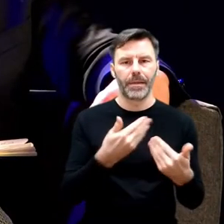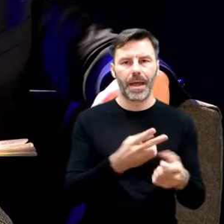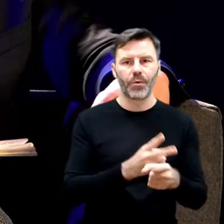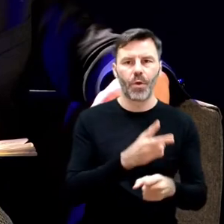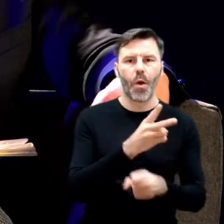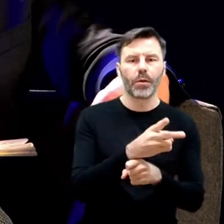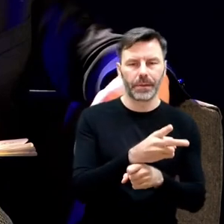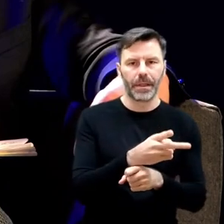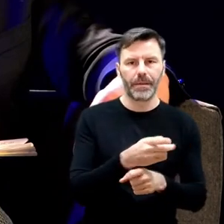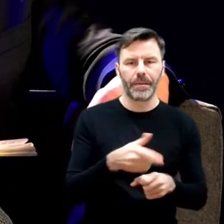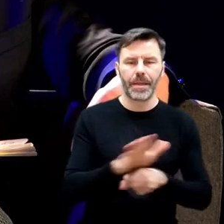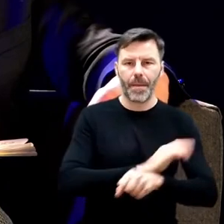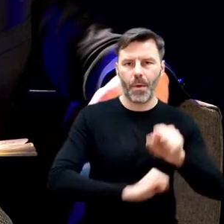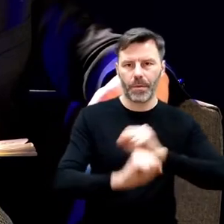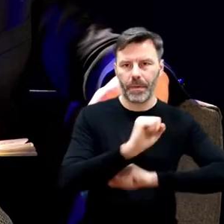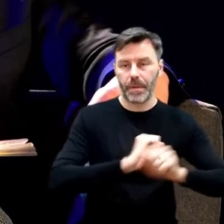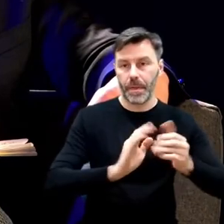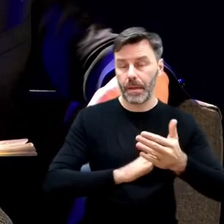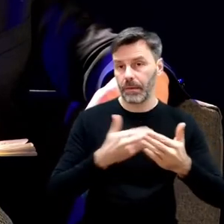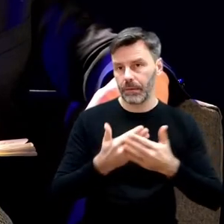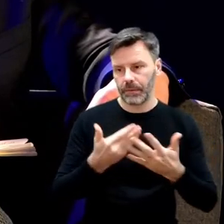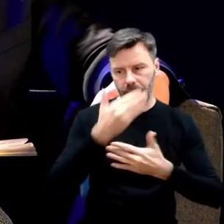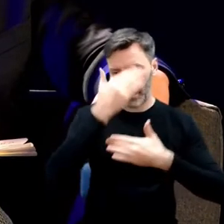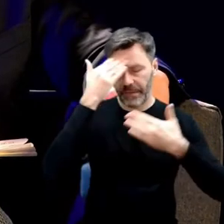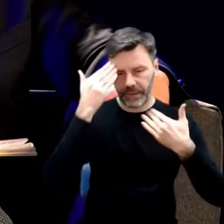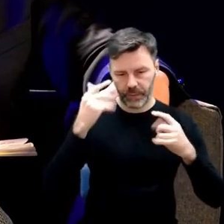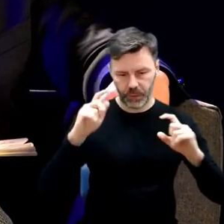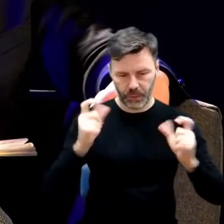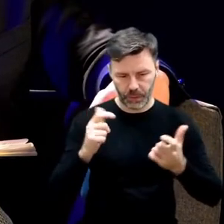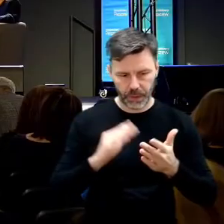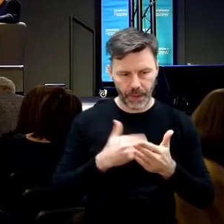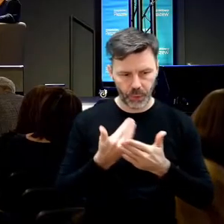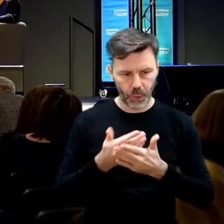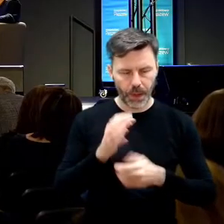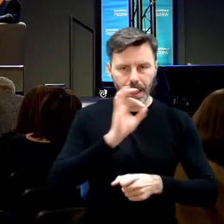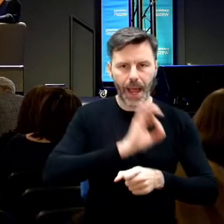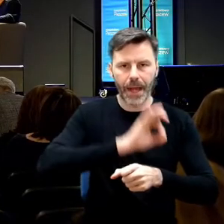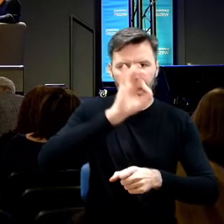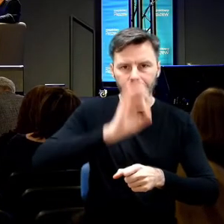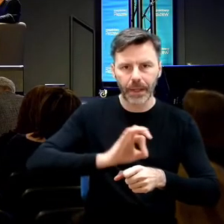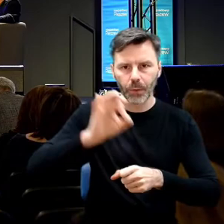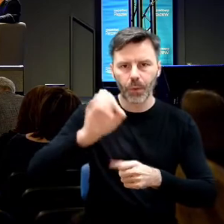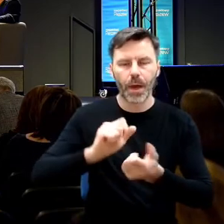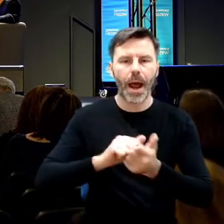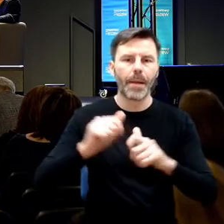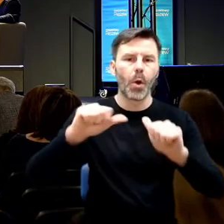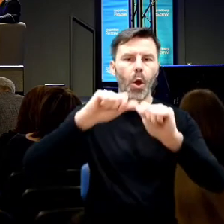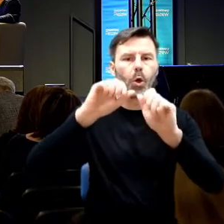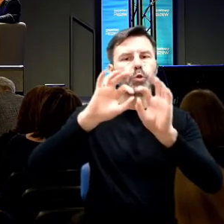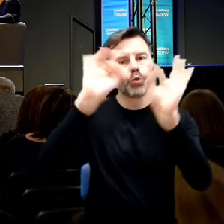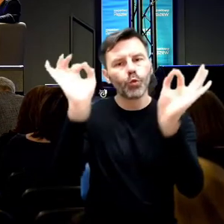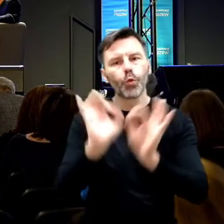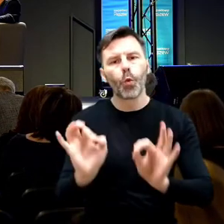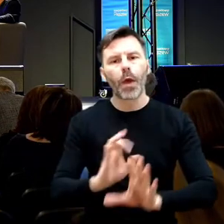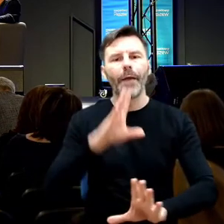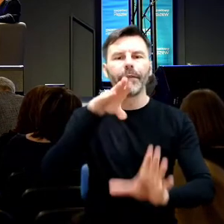To są np. nie wiem, chociażby takie elementy jak sztuka w architekturze, gdzie jest nagroda kolejna SARP-u,